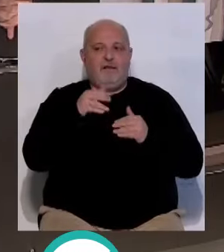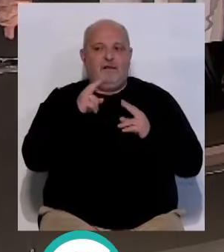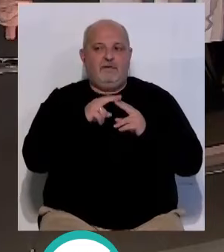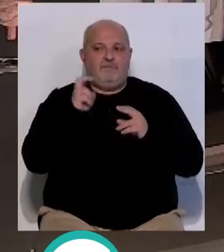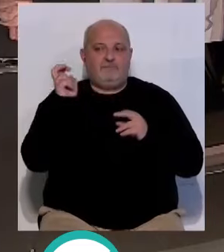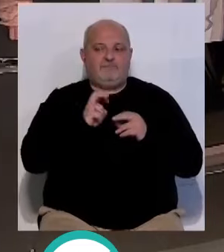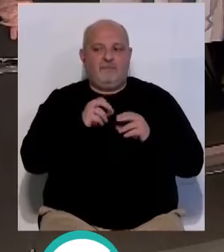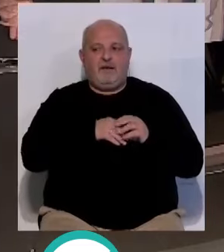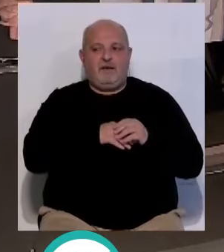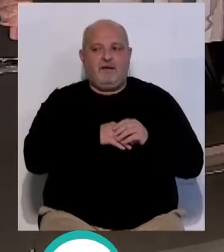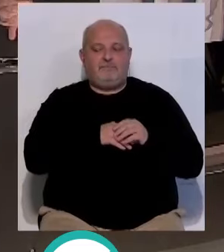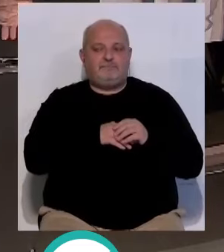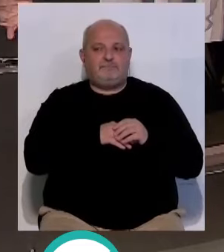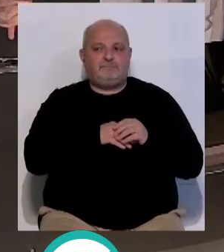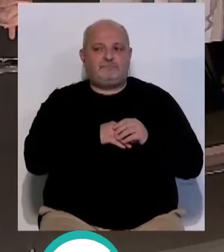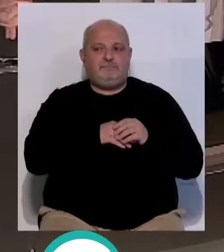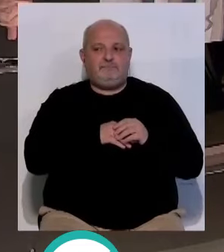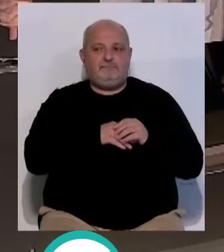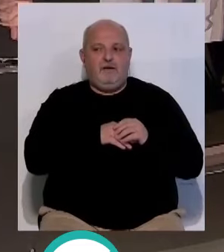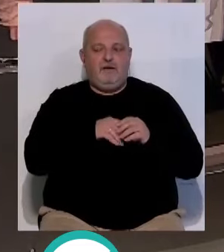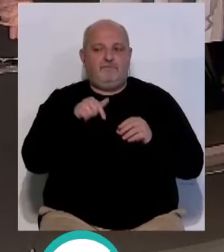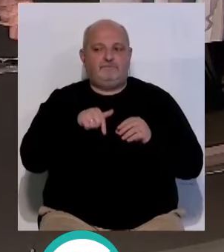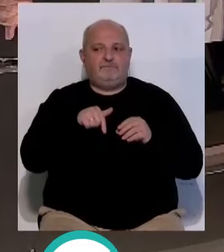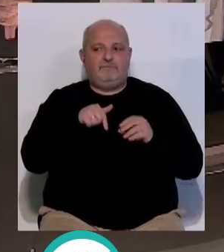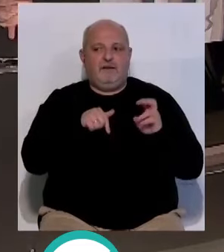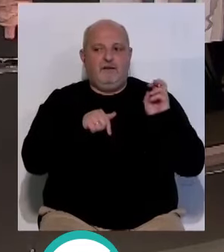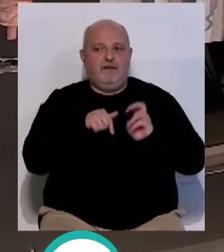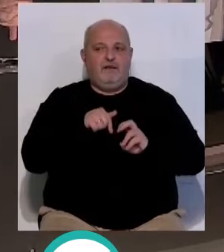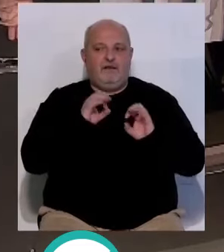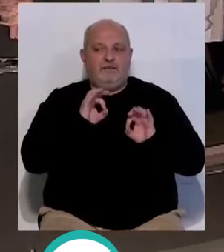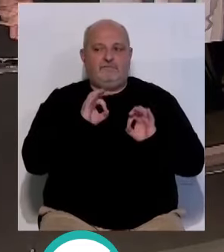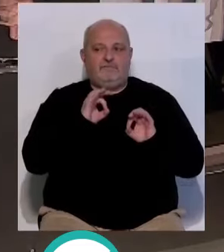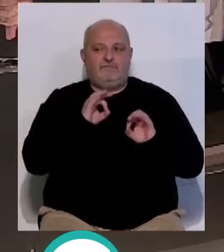de allí arriba que se venga que traiga p hoy hoy hoy he venido de de la Sierra para estar